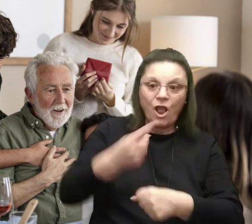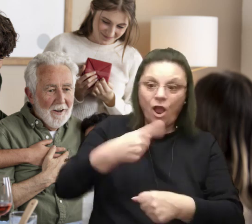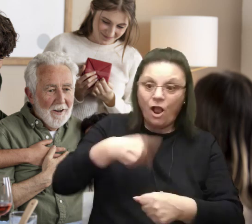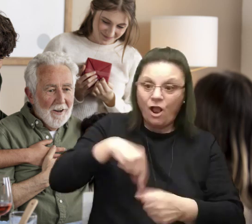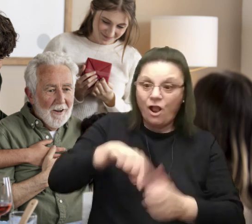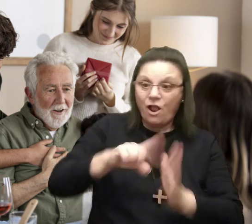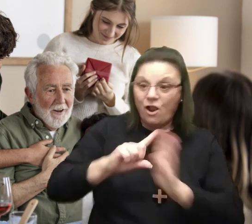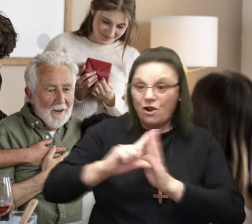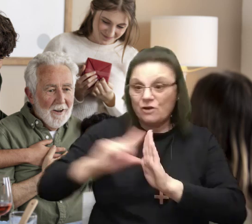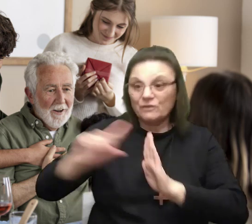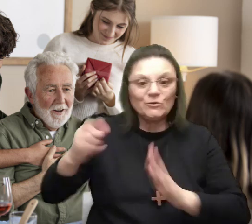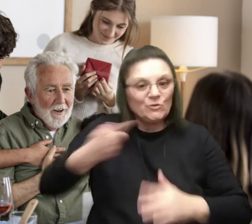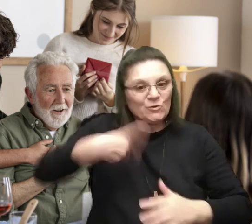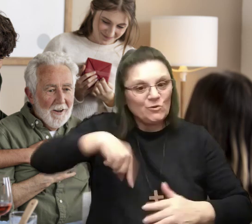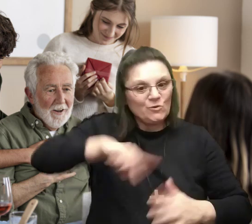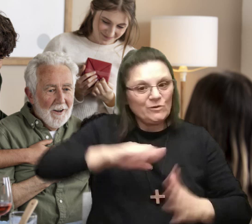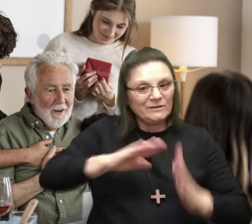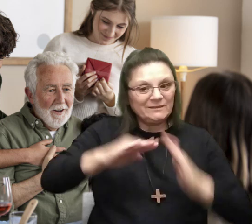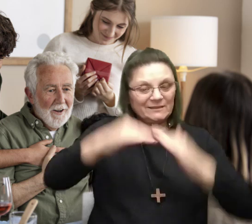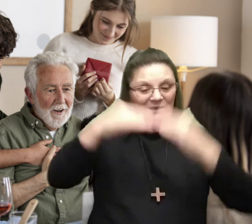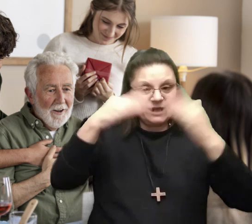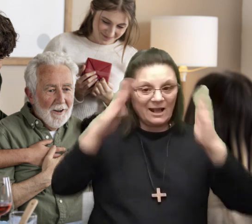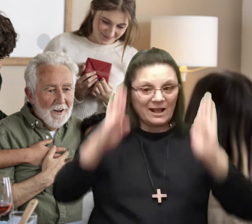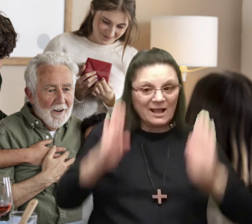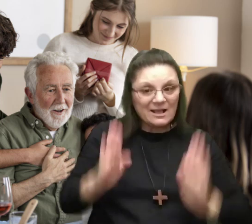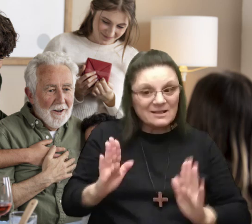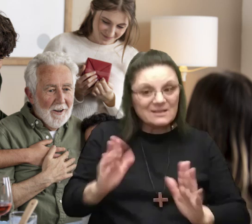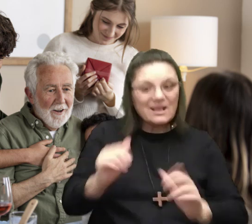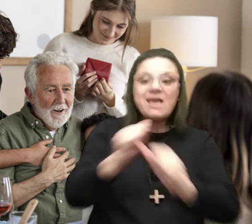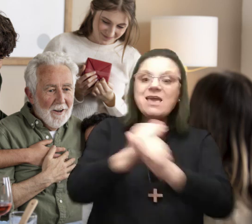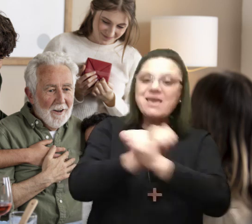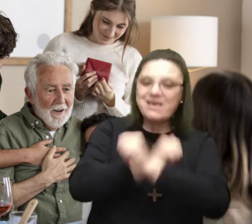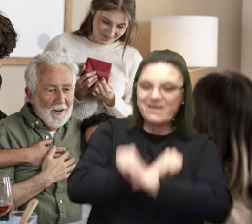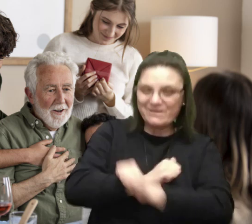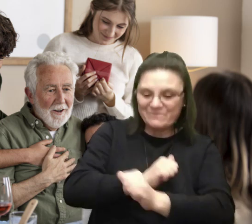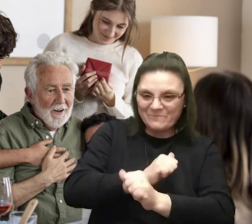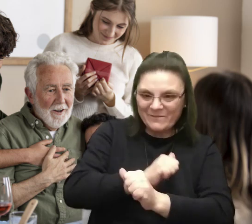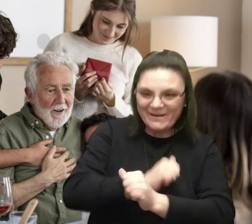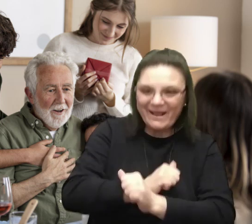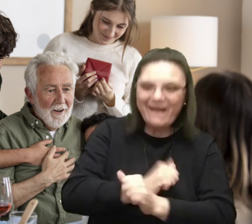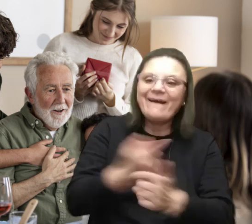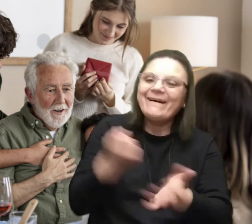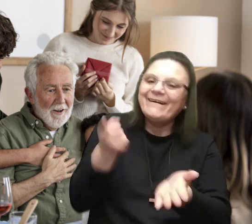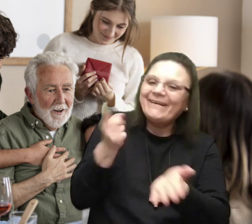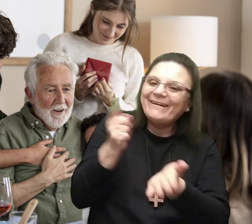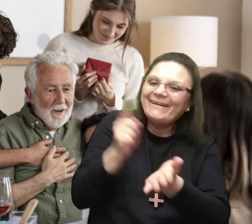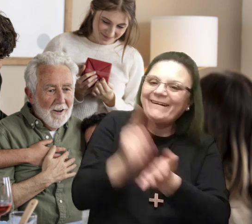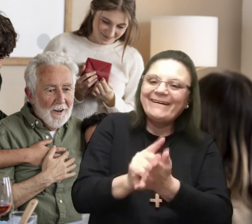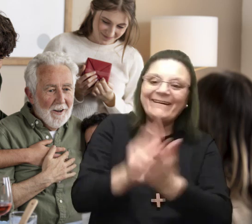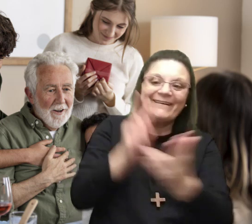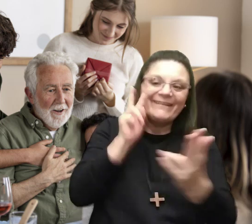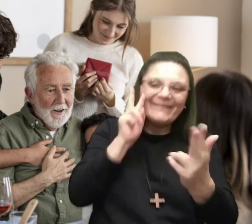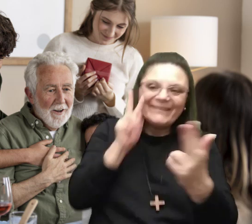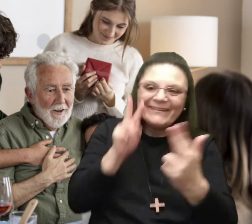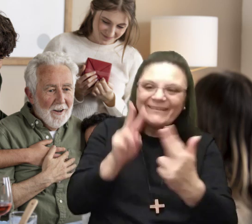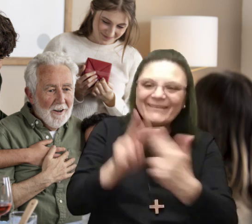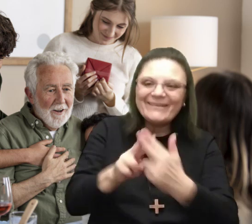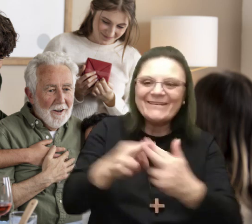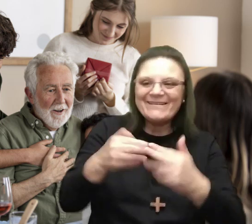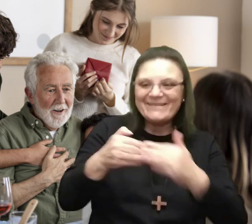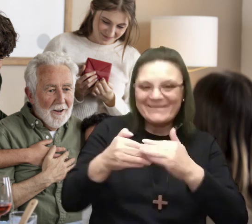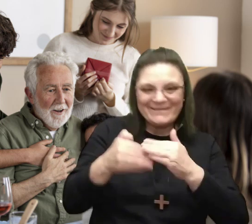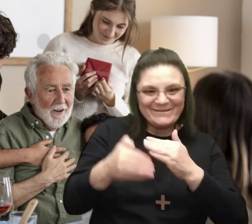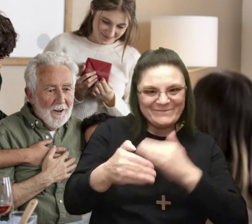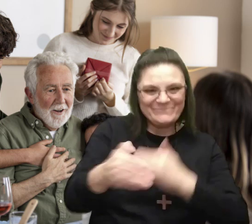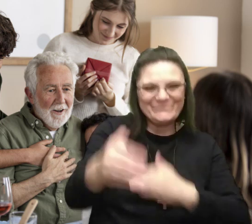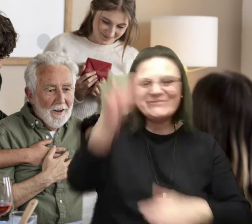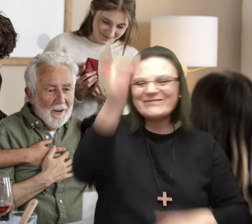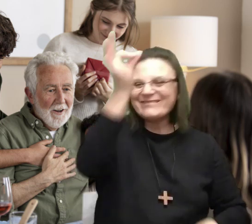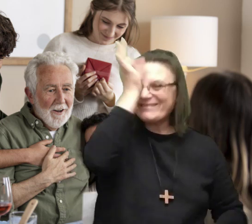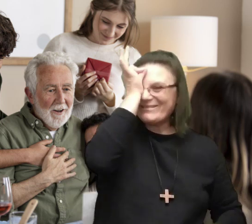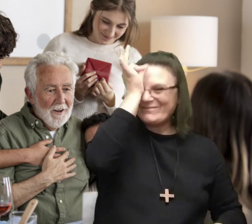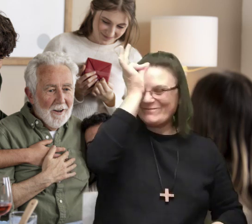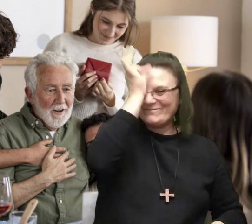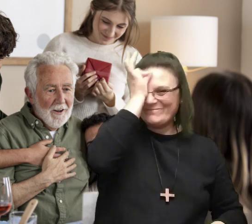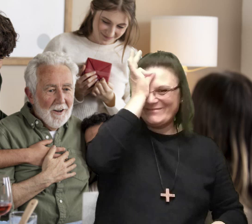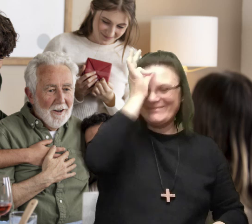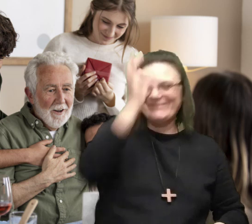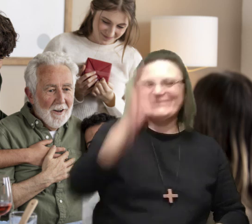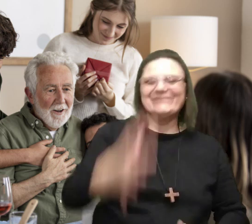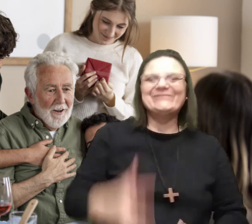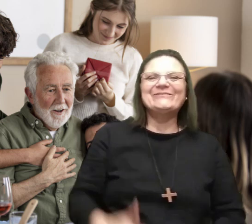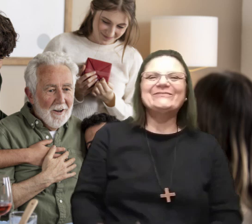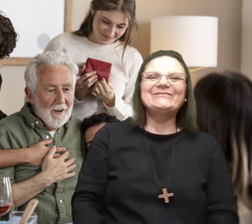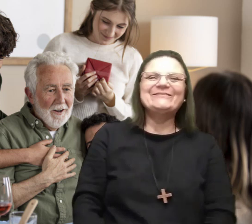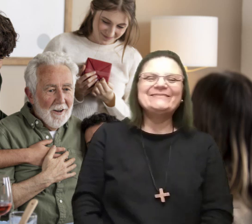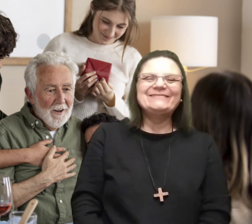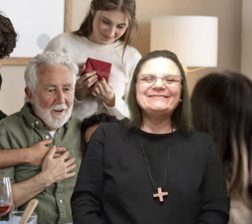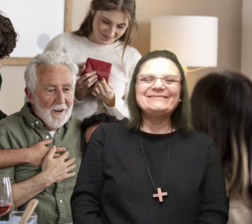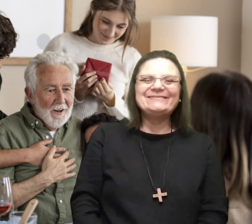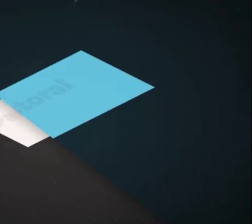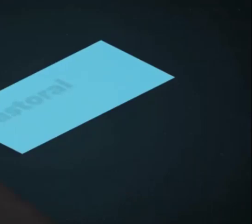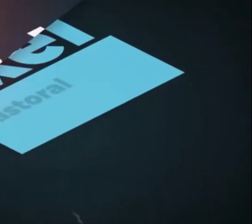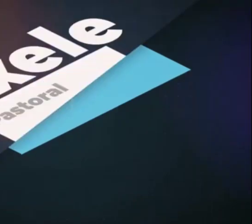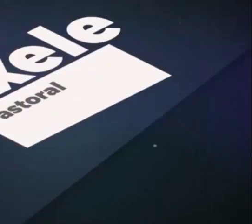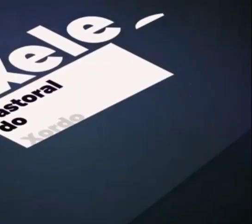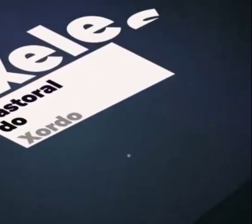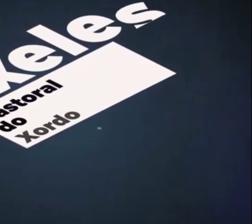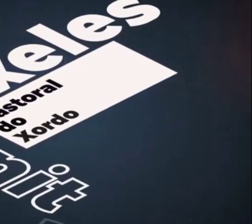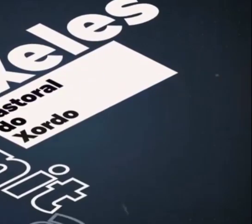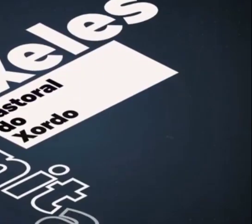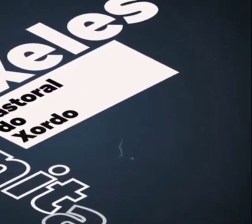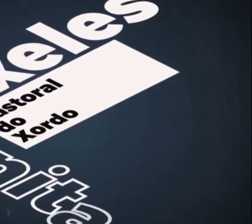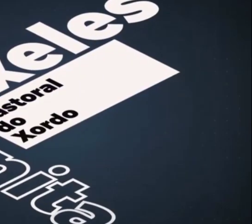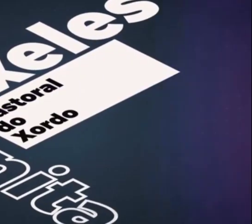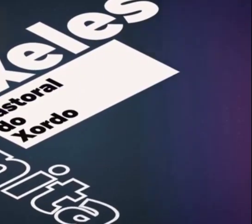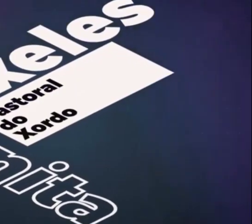nos retiramos a nuestros hogares, esperando encontrarnos aquí el próximo domingo.